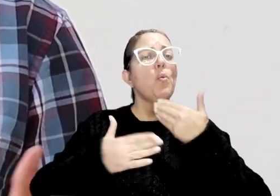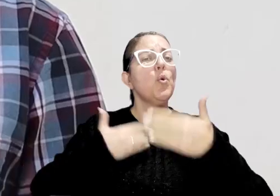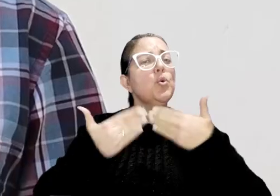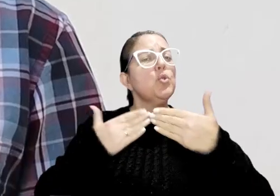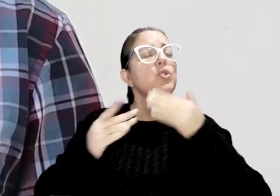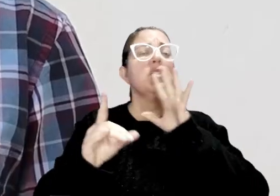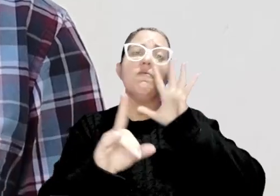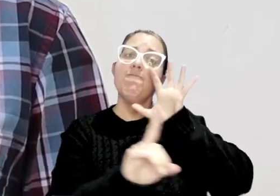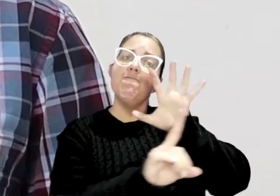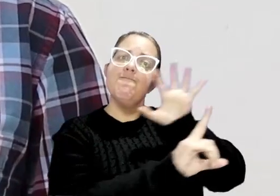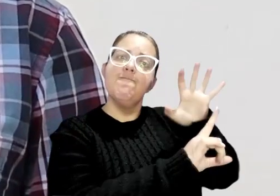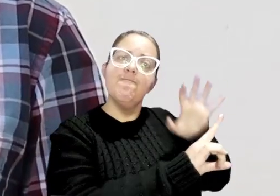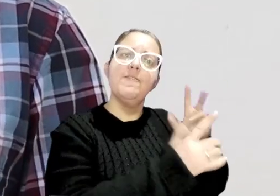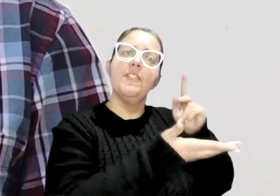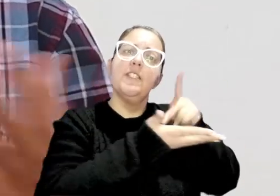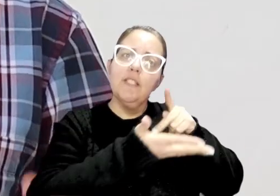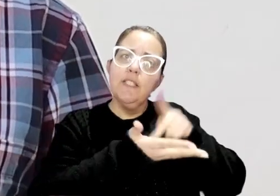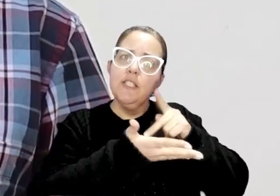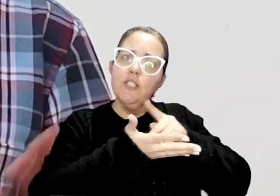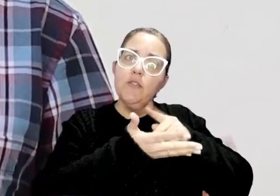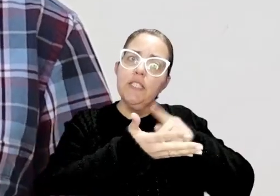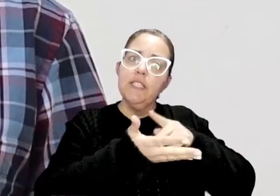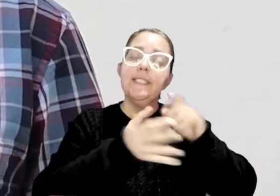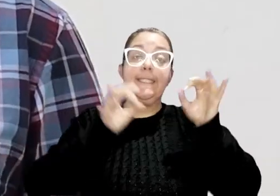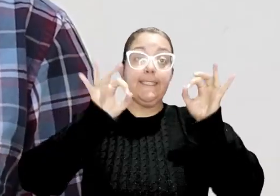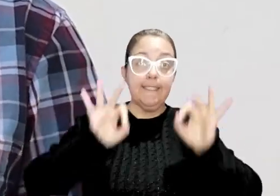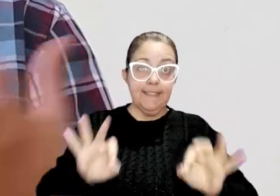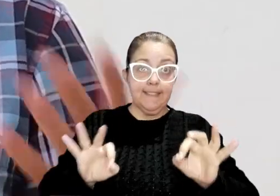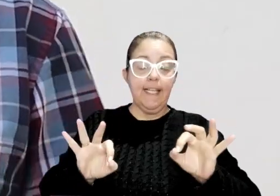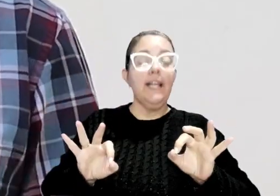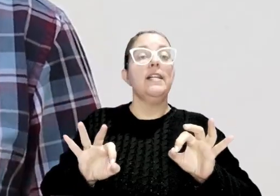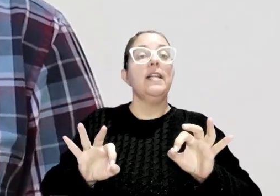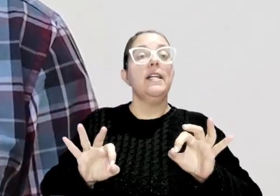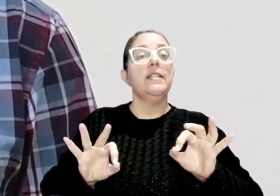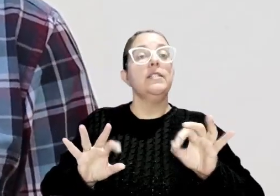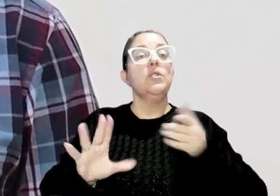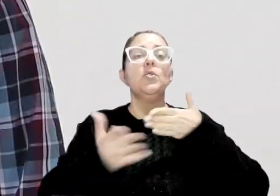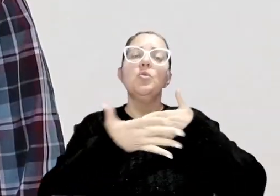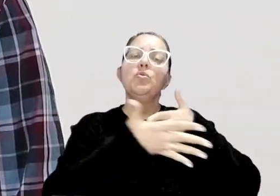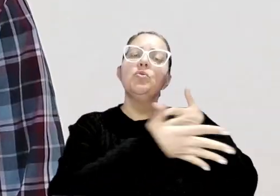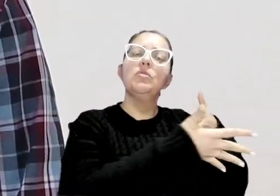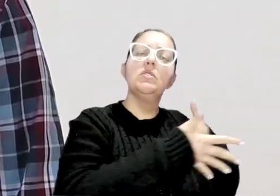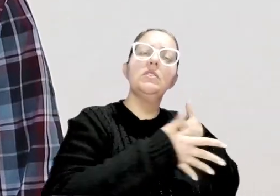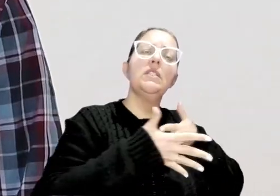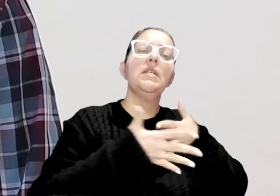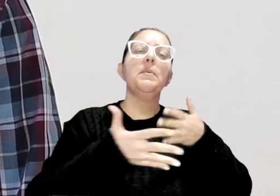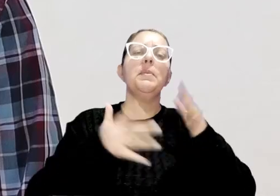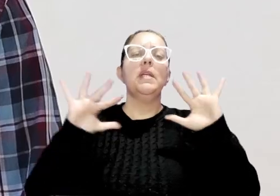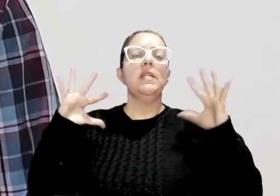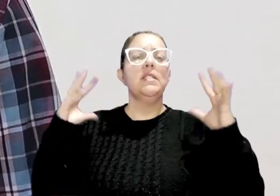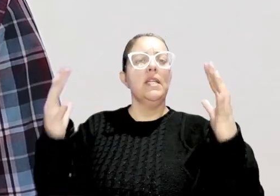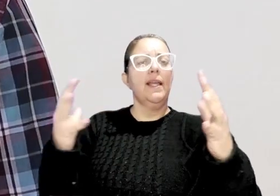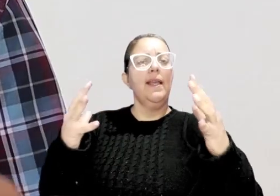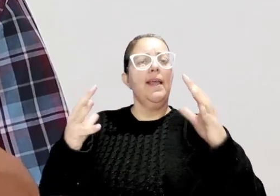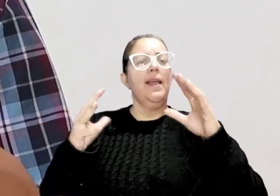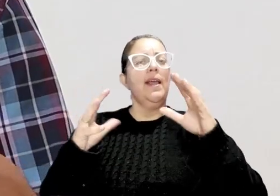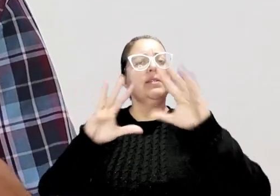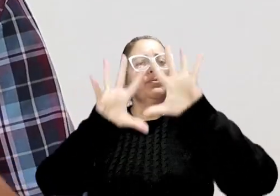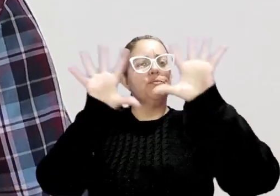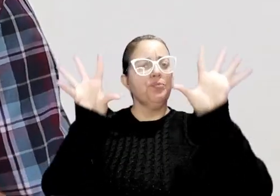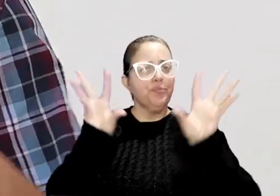evidente eh os limites ambientais dos ecossistemas então é uma época em que se começa a falar muito